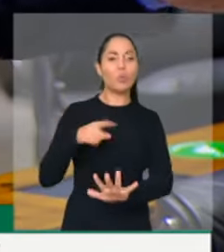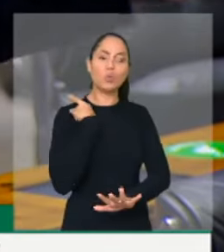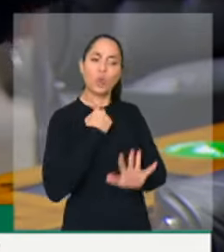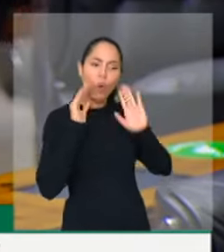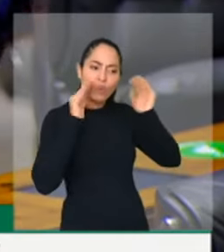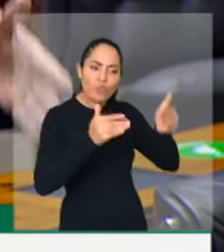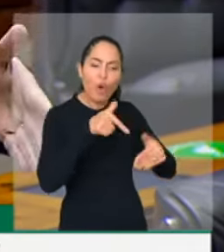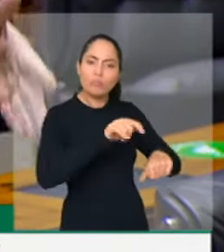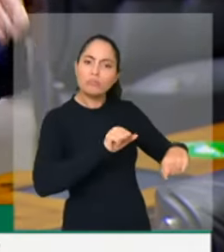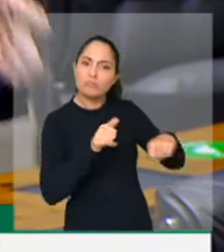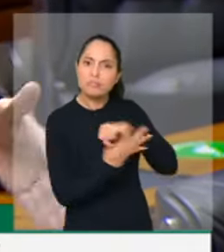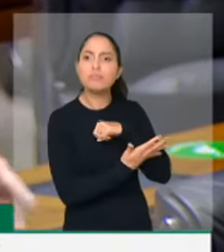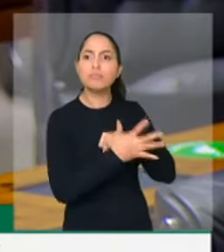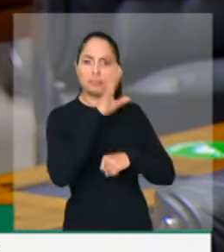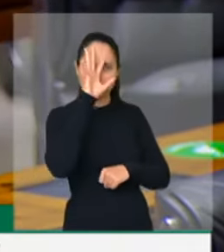POVO NO DIA QUE EU QUERO MANIFESTAR. OLHA O QUE O